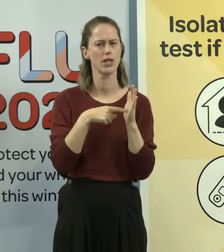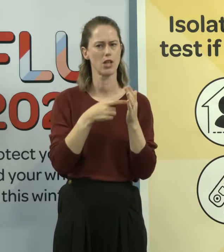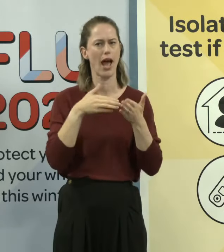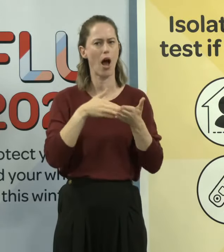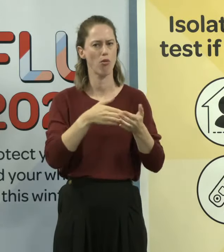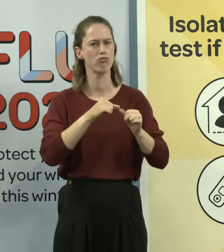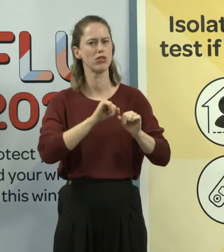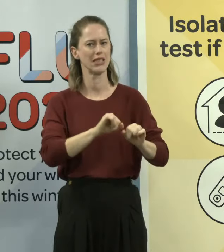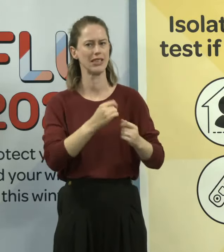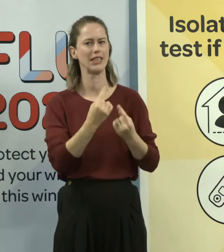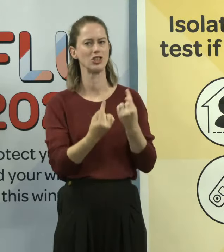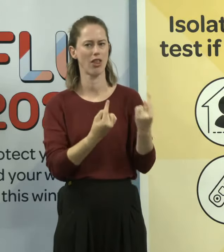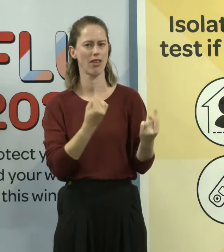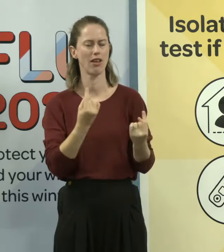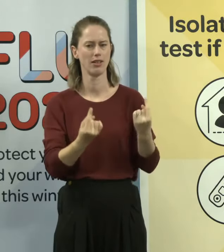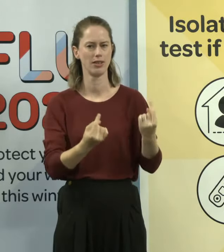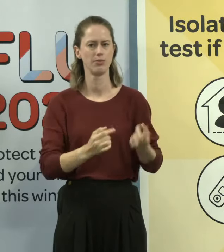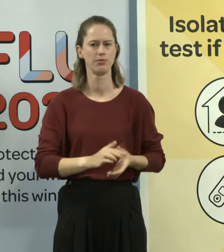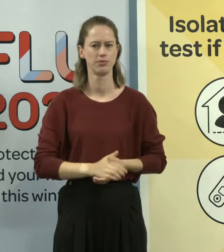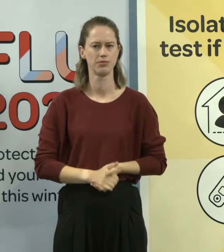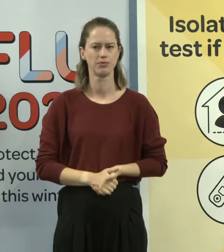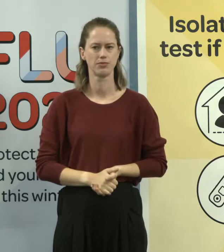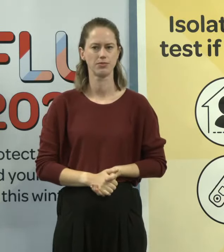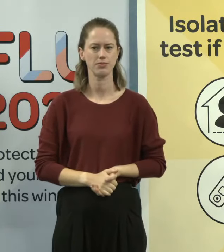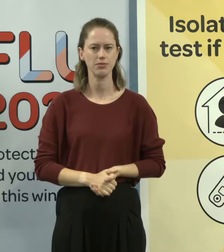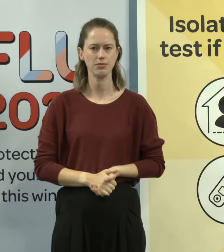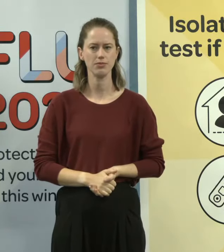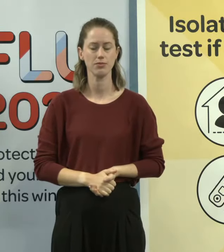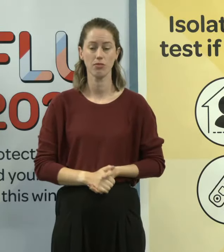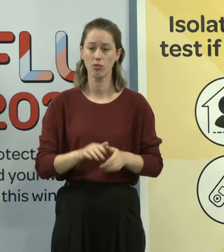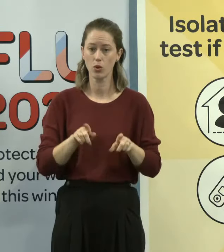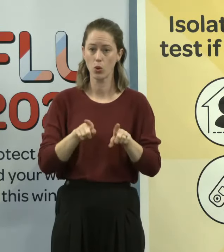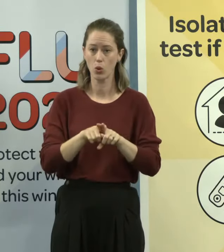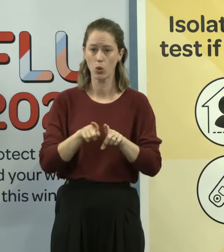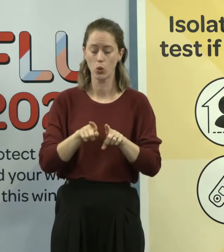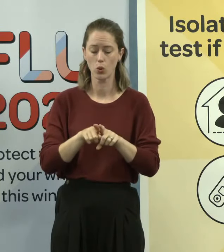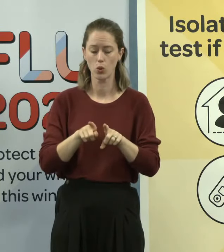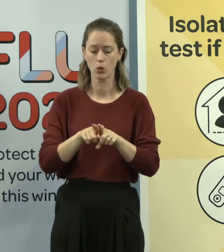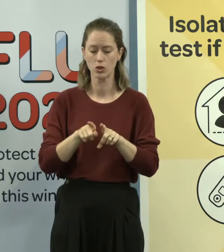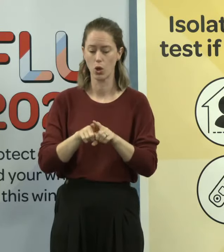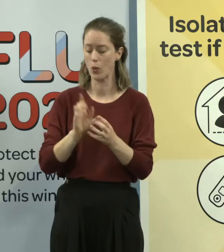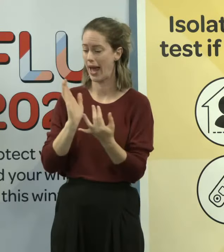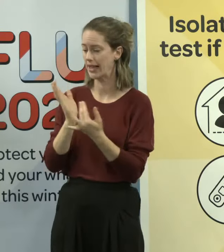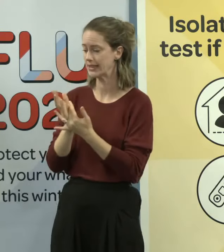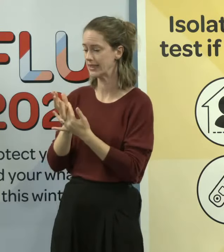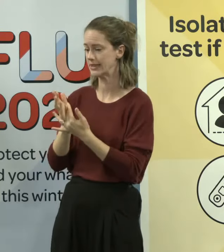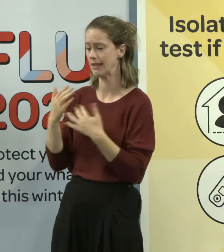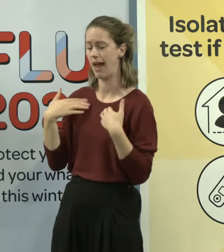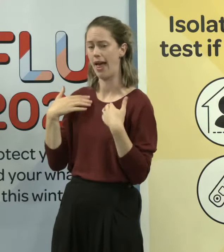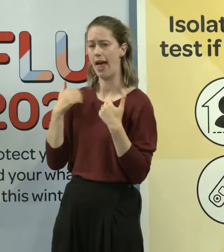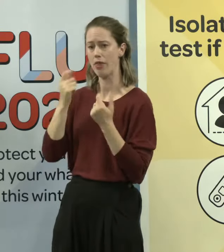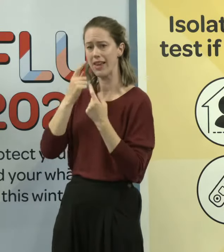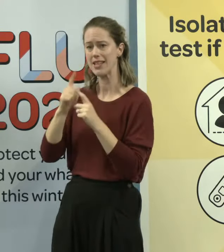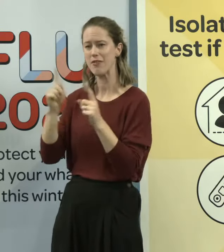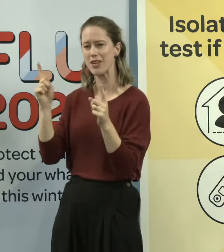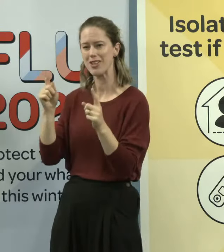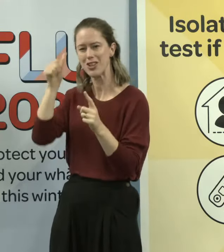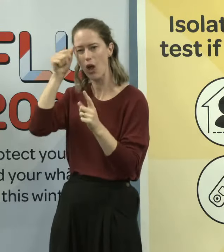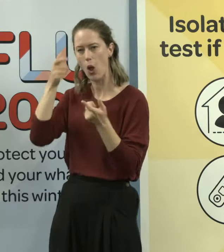Koira te take he wahanga ratou o te anga whakamarumaru COVID i te whero me te karaka tautuhinga, a